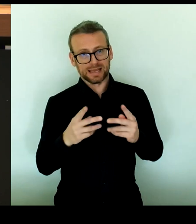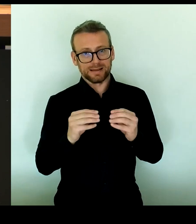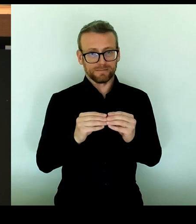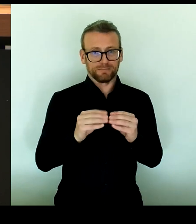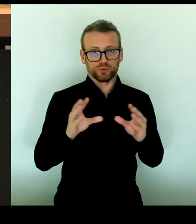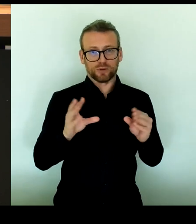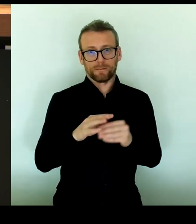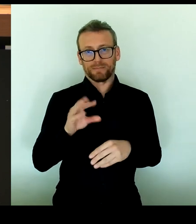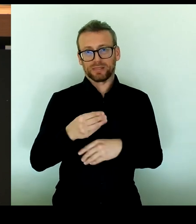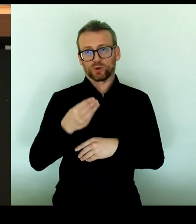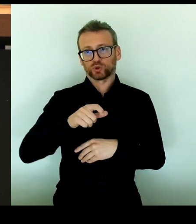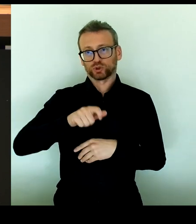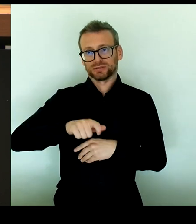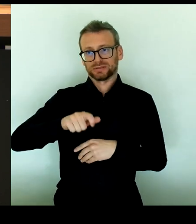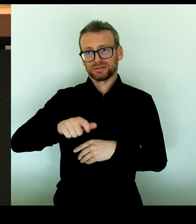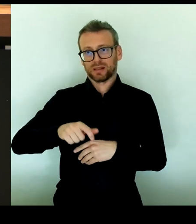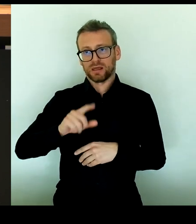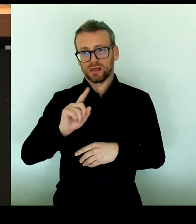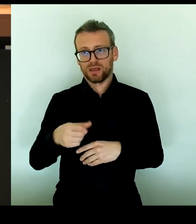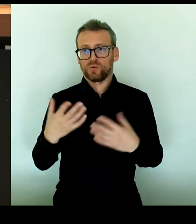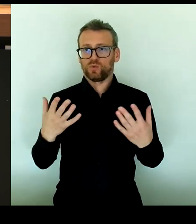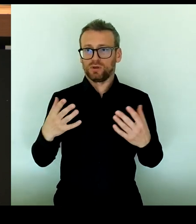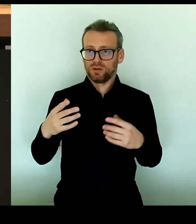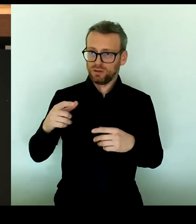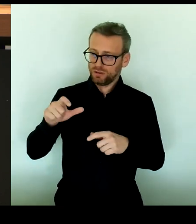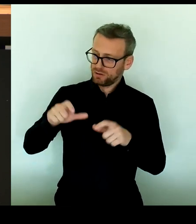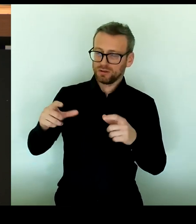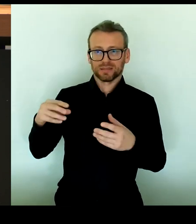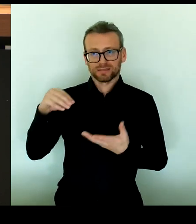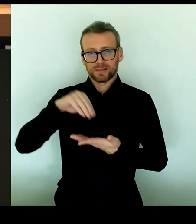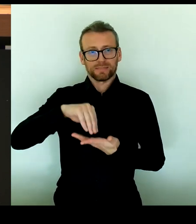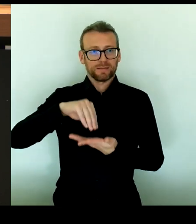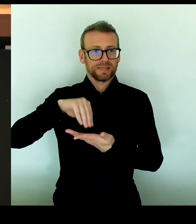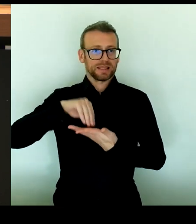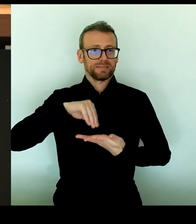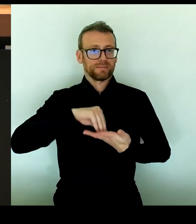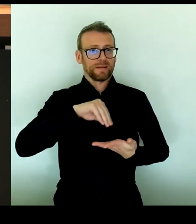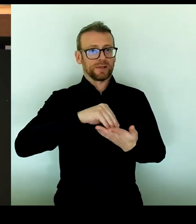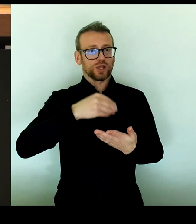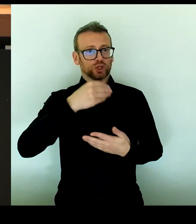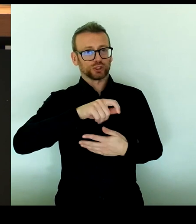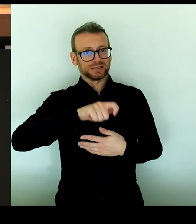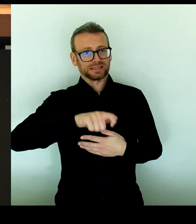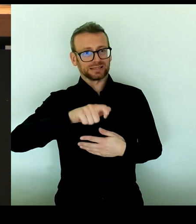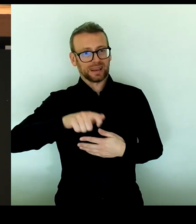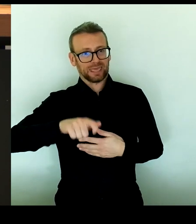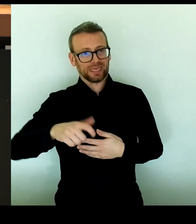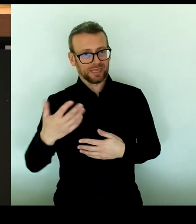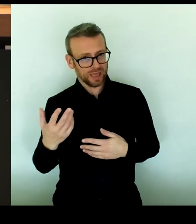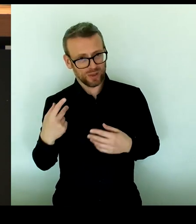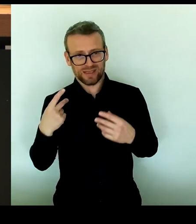im Zentrum müssen immer die Künstler:innen stehen. Die müssen die Ateliers, Probe-, Übungs- und